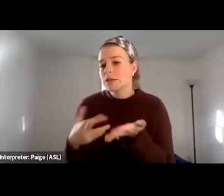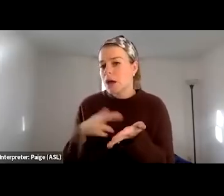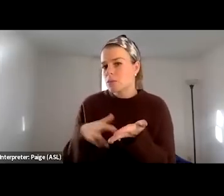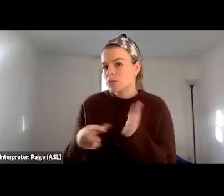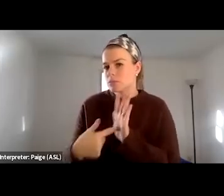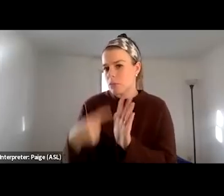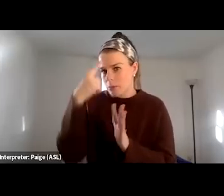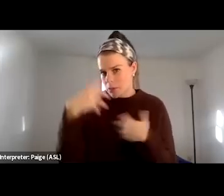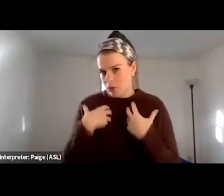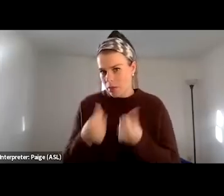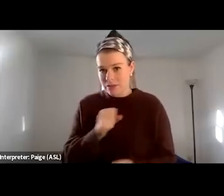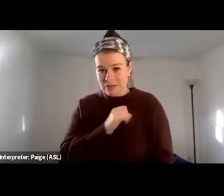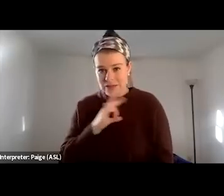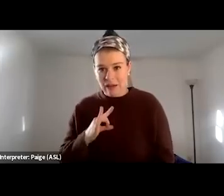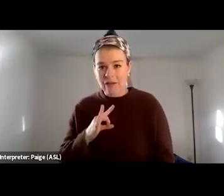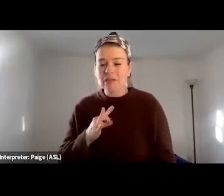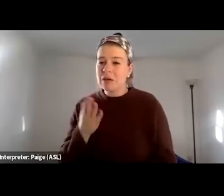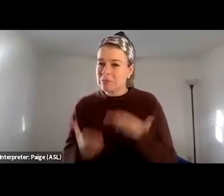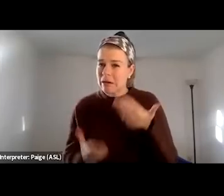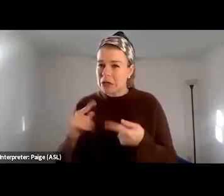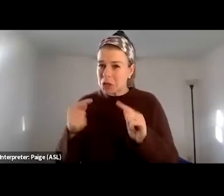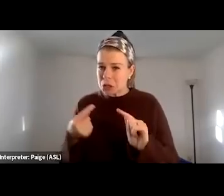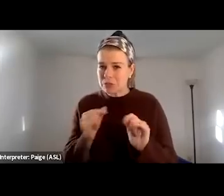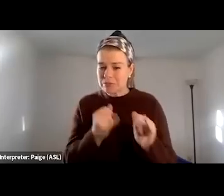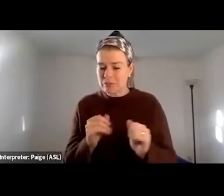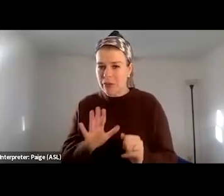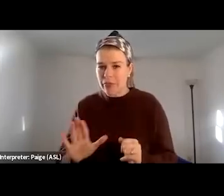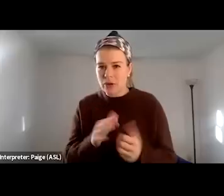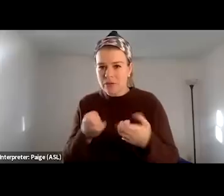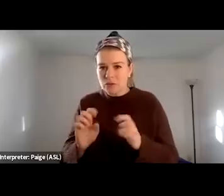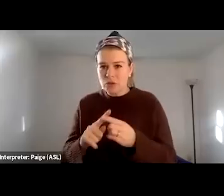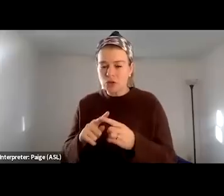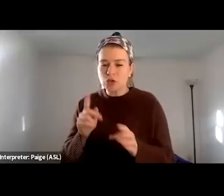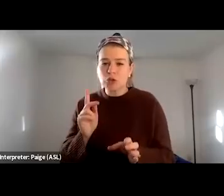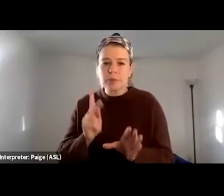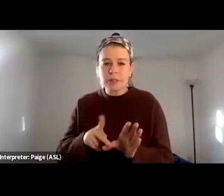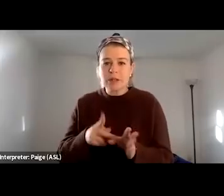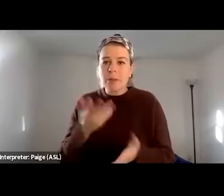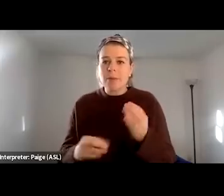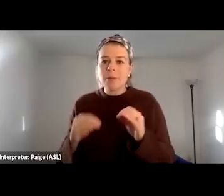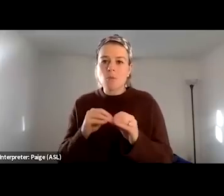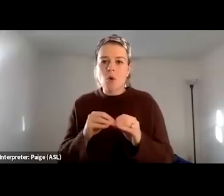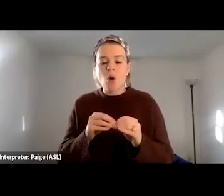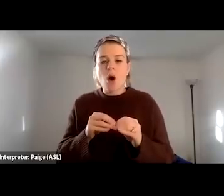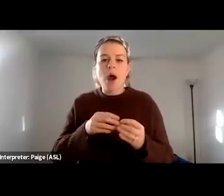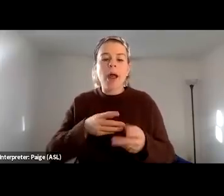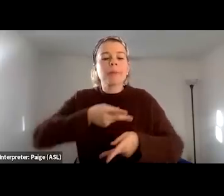puede obstaculizar activamente los esfuerzos de las personas para participar, que pueden ser paternalistas o tratar de poner límites o redes de seguridad alrededor de las personas